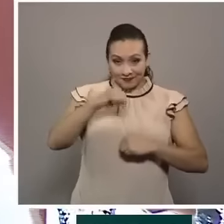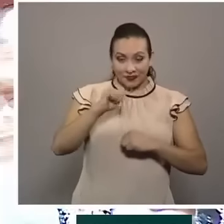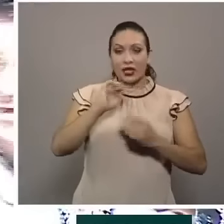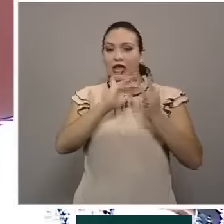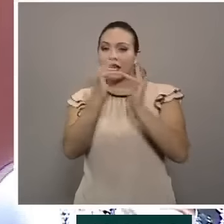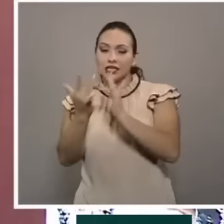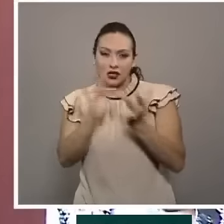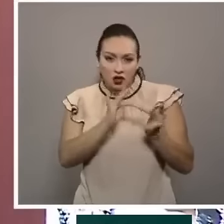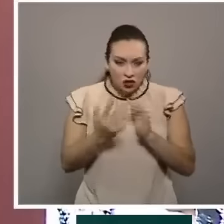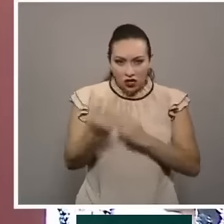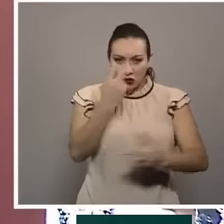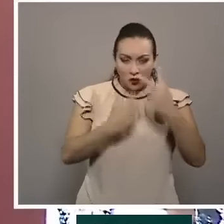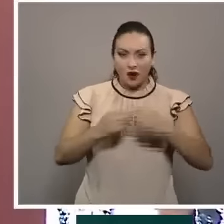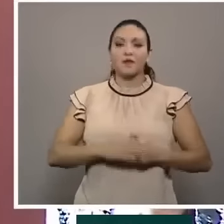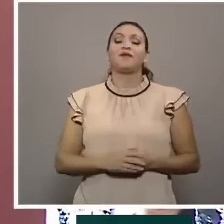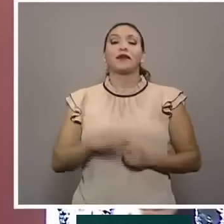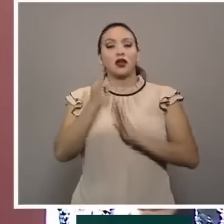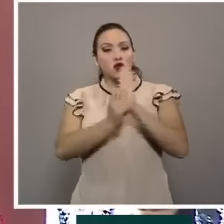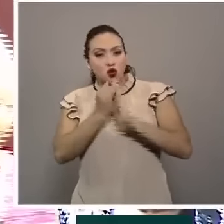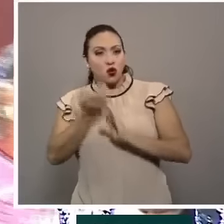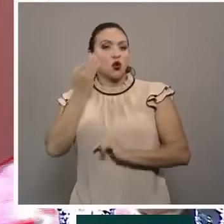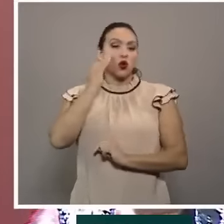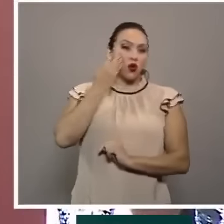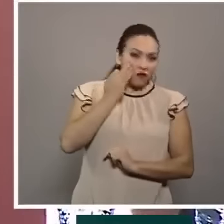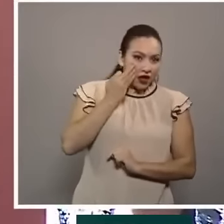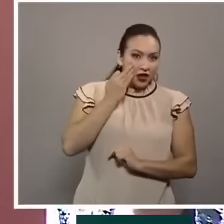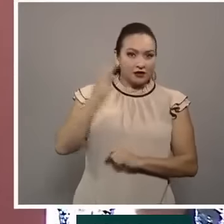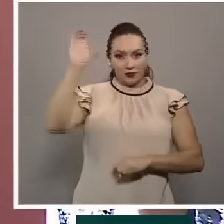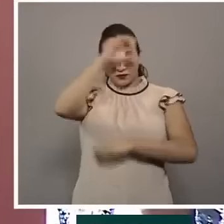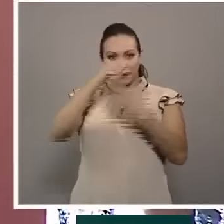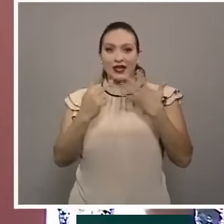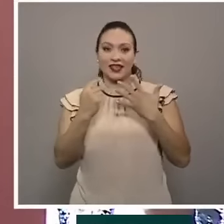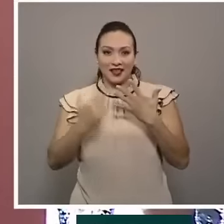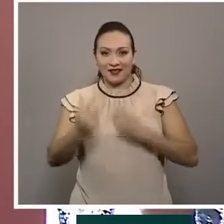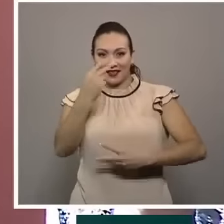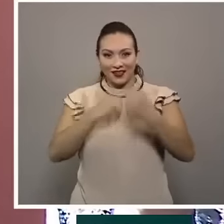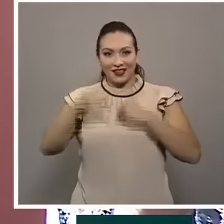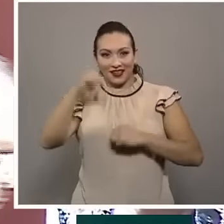y a través de Plural Televisión, el canal de la Suprema Corte de Justicia de la Nación. Y